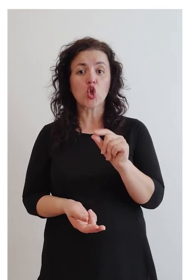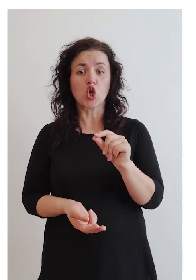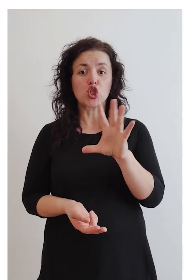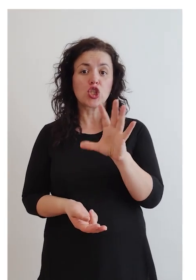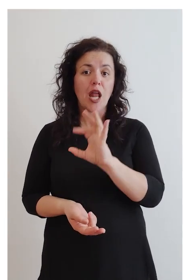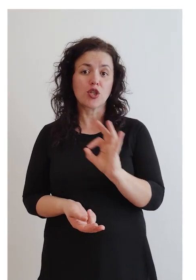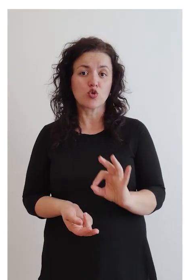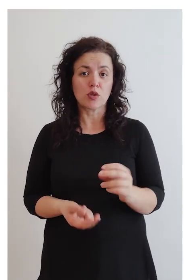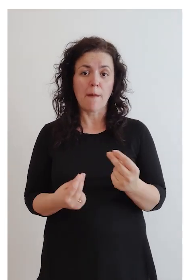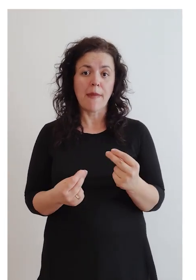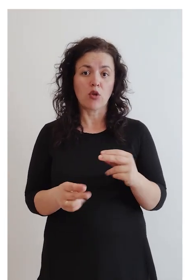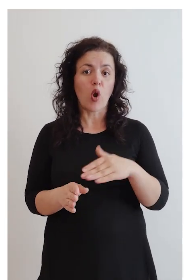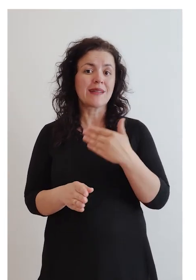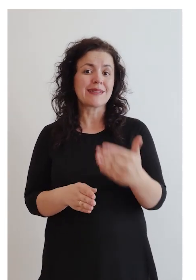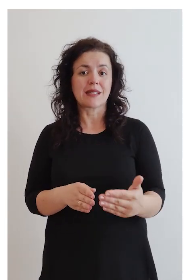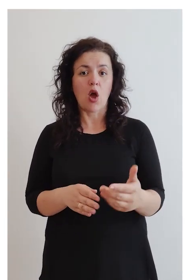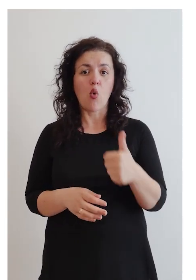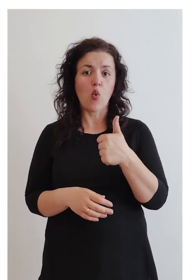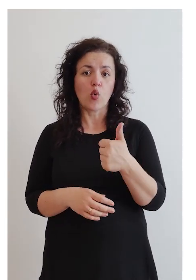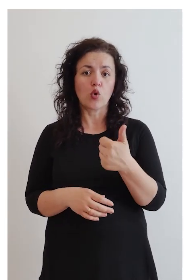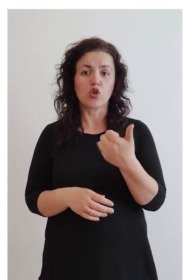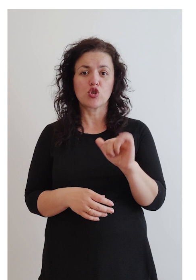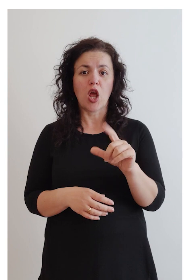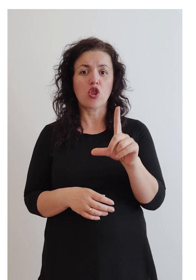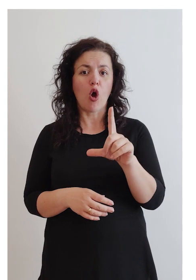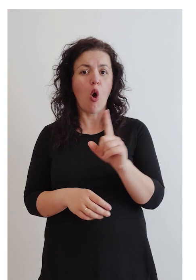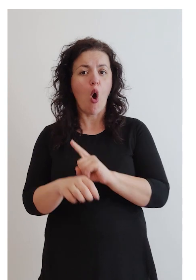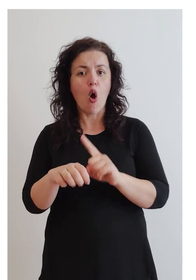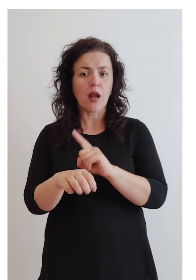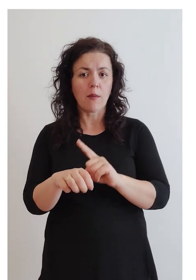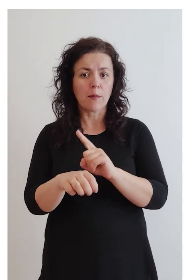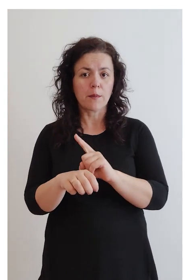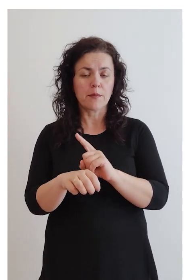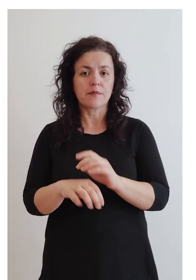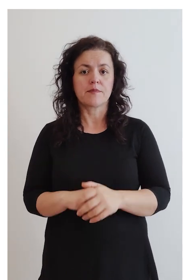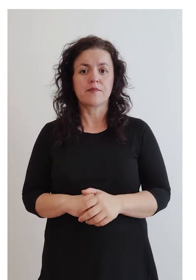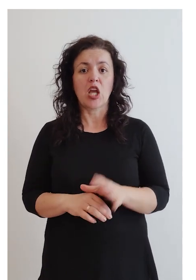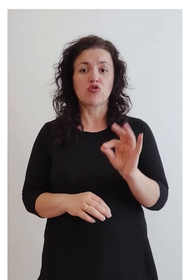50% rambursare de la 2 ore de întârziere